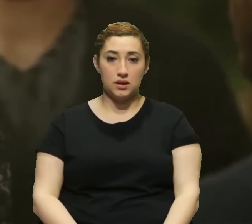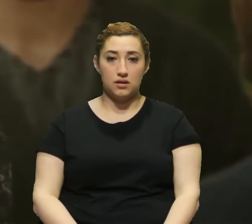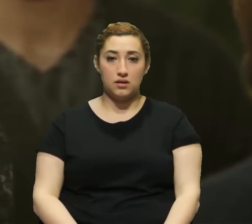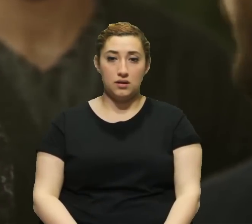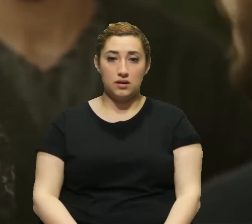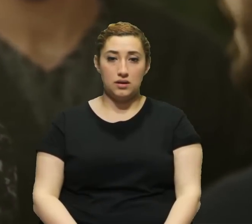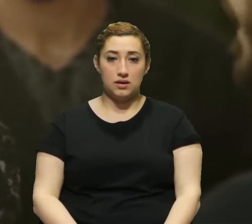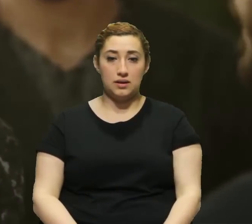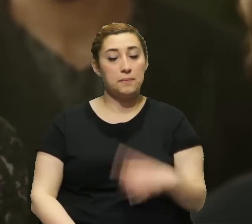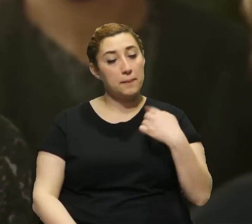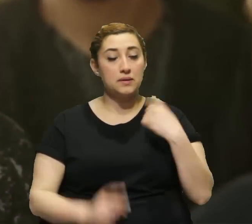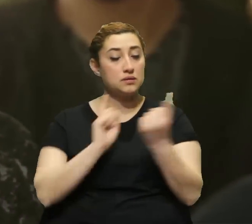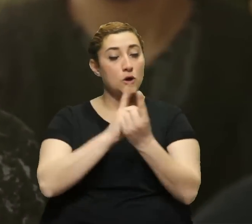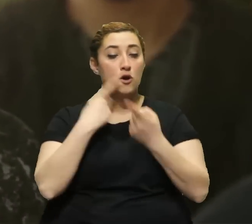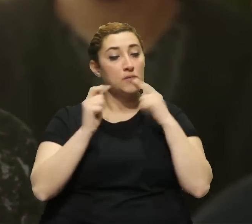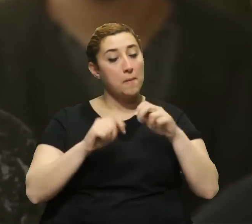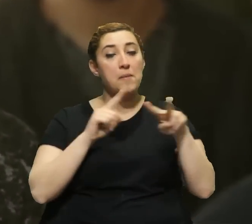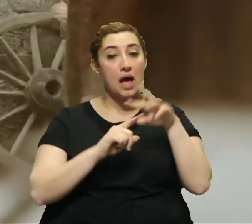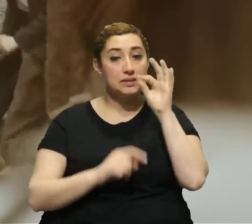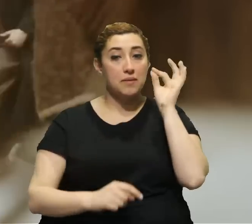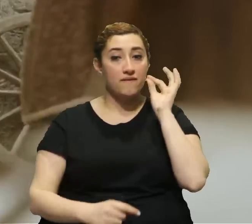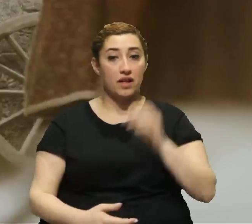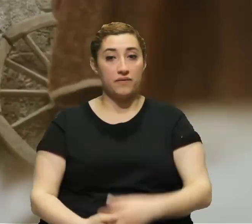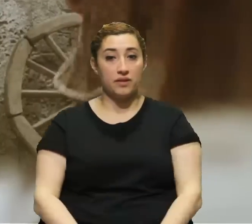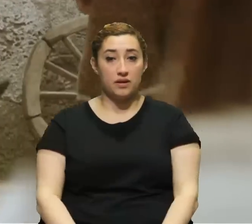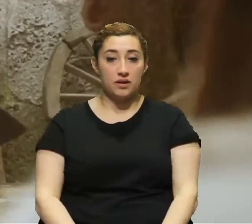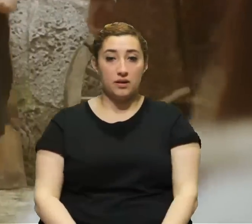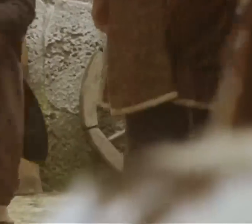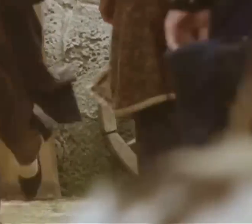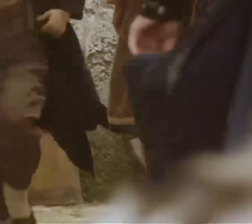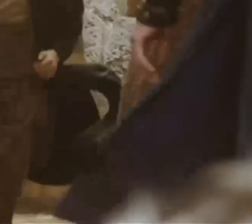Hele bir de biz konuşalım Kasım Efendi!